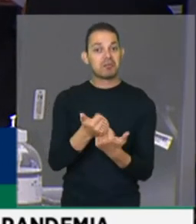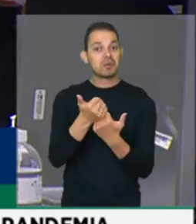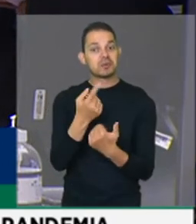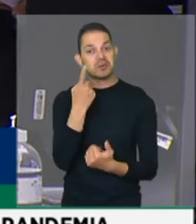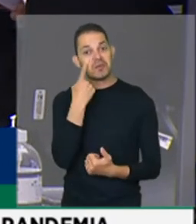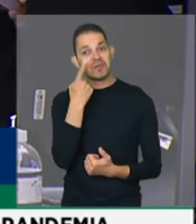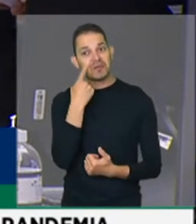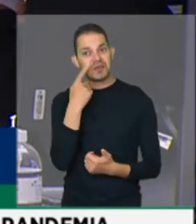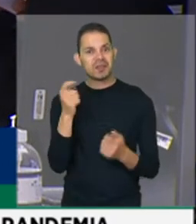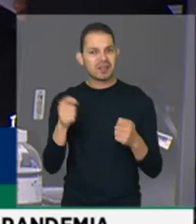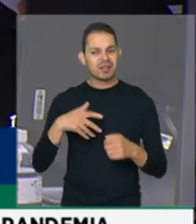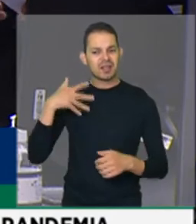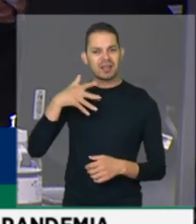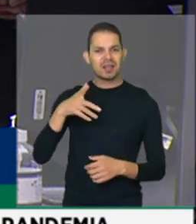CONSEGUE ABRIR MÃO DESSAS FALAS? OU CADA UM FALA UM